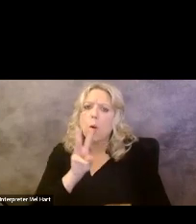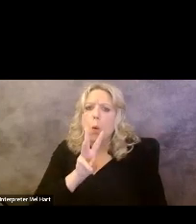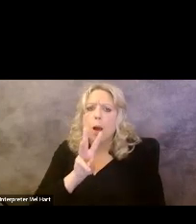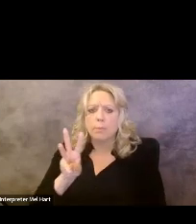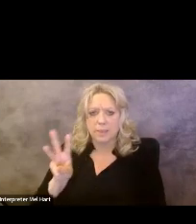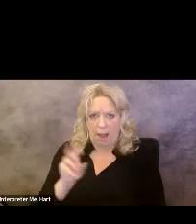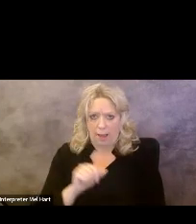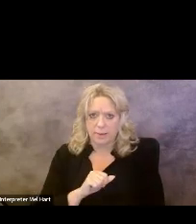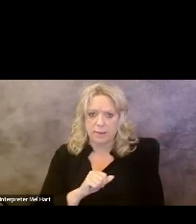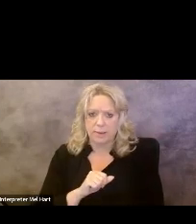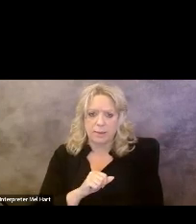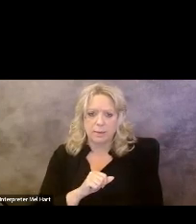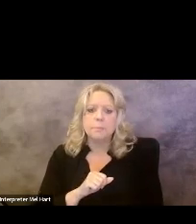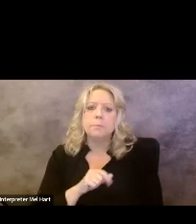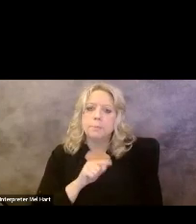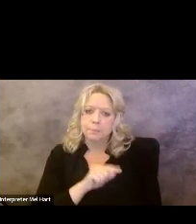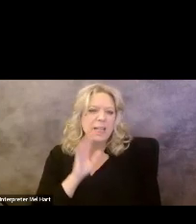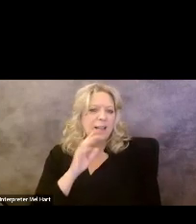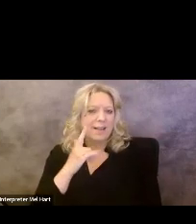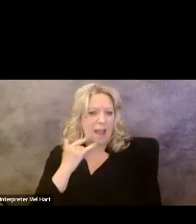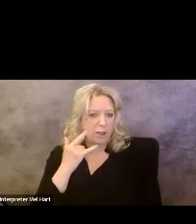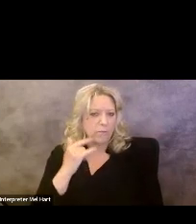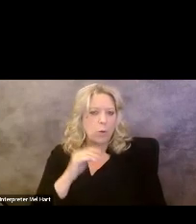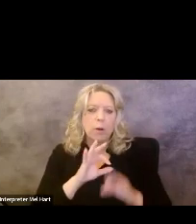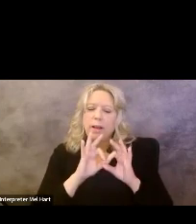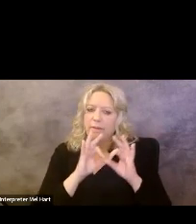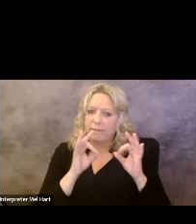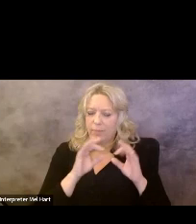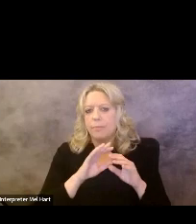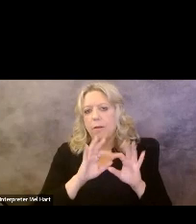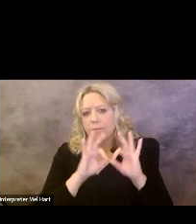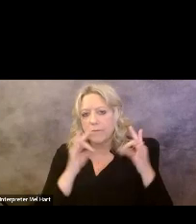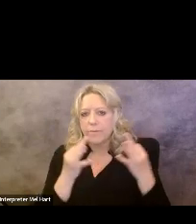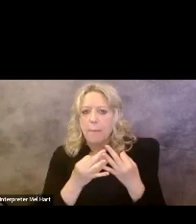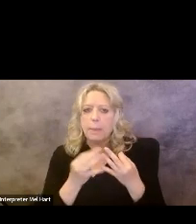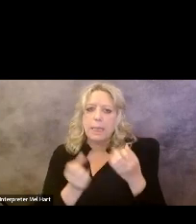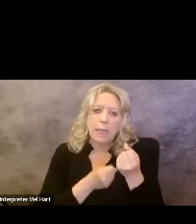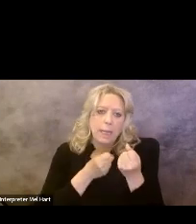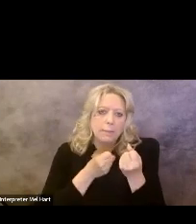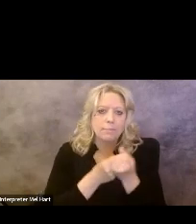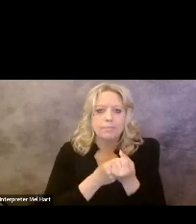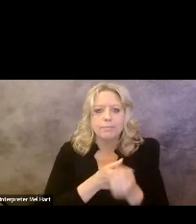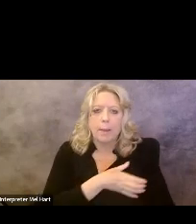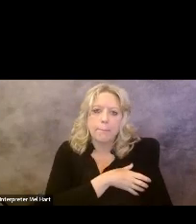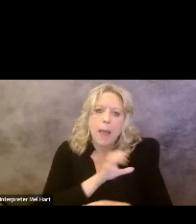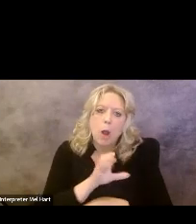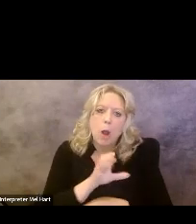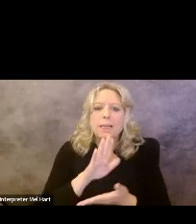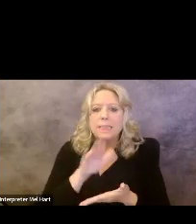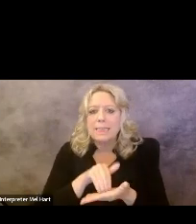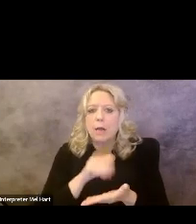familyempowermentcenters.org, o a través de nuestro sitio web de semillas, o los encontrará en CDE, pero ahí es donde está